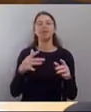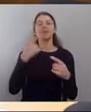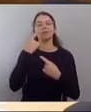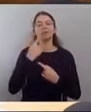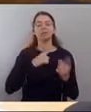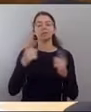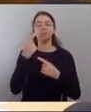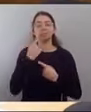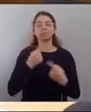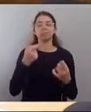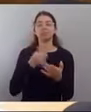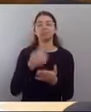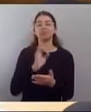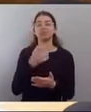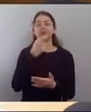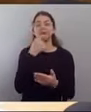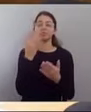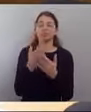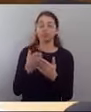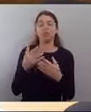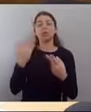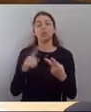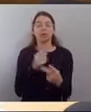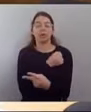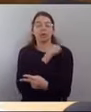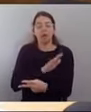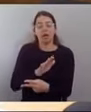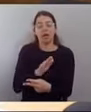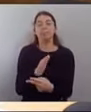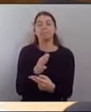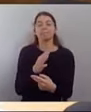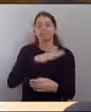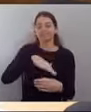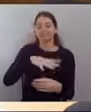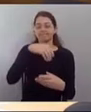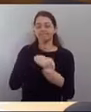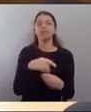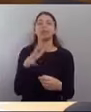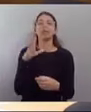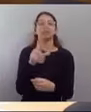residentes e estudantes, Lisboa também